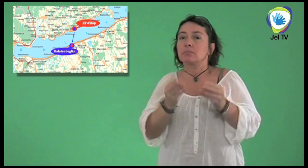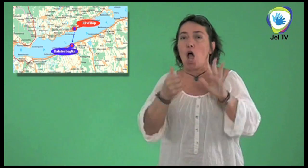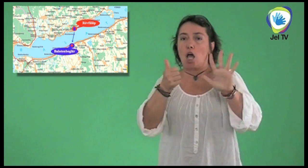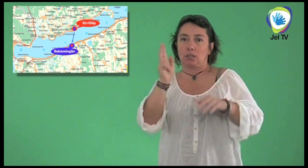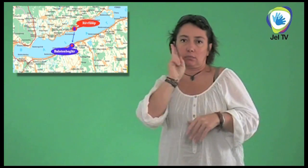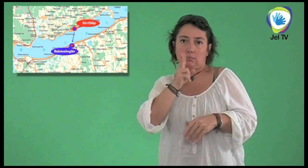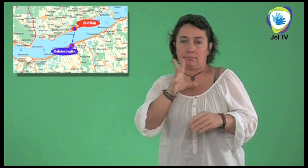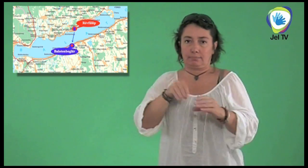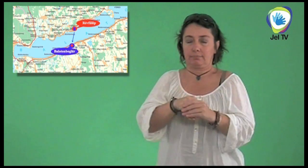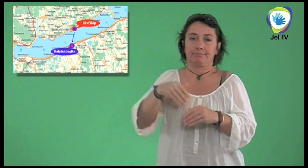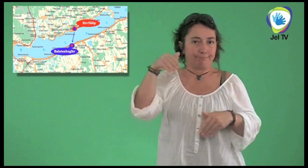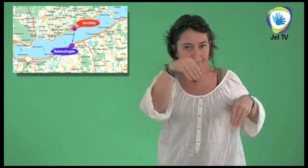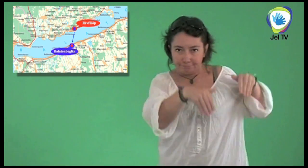Összesen 6 siket vett részt az átúszáson.